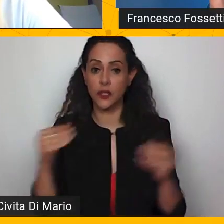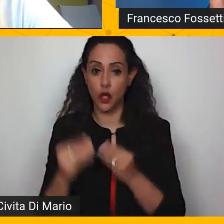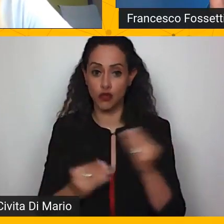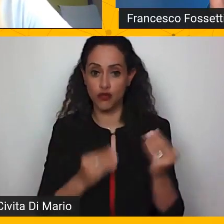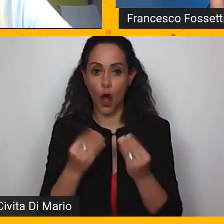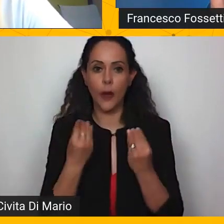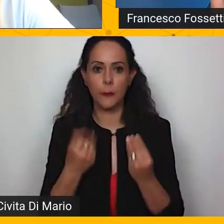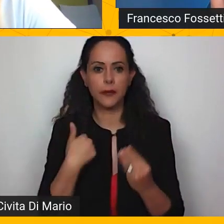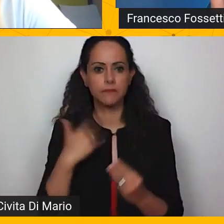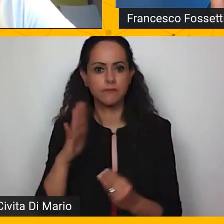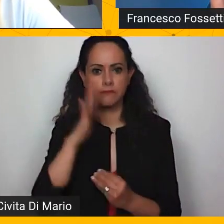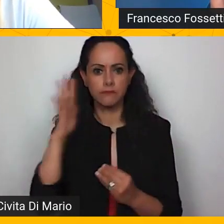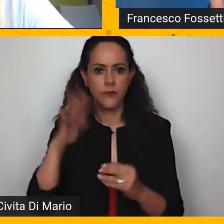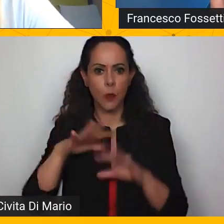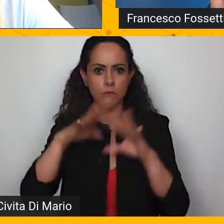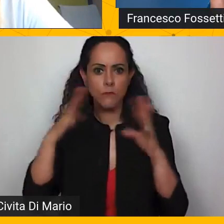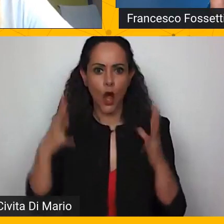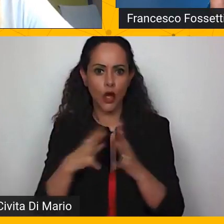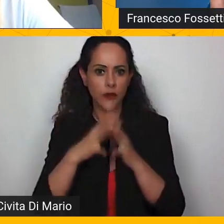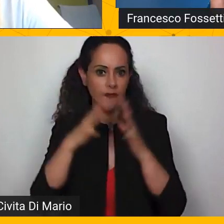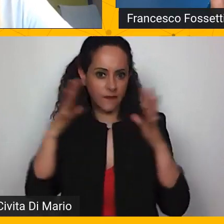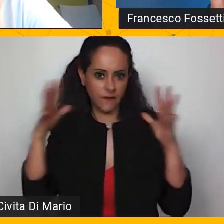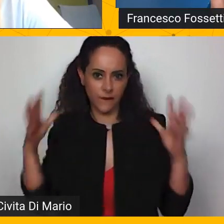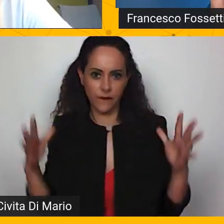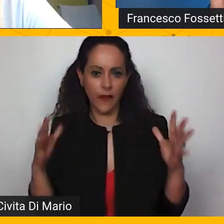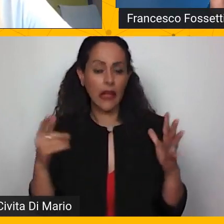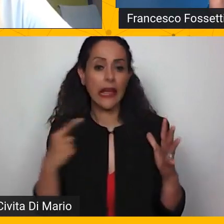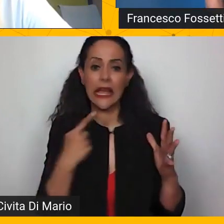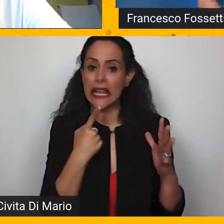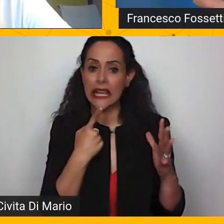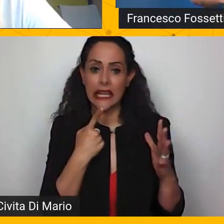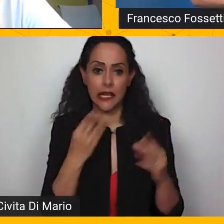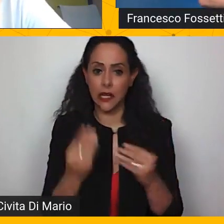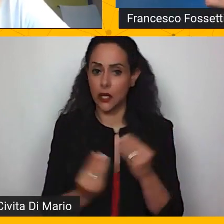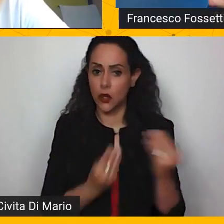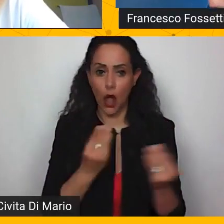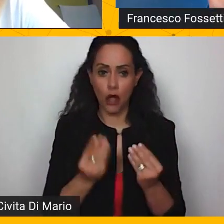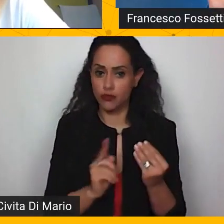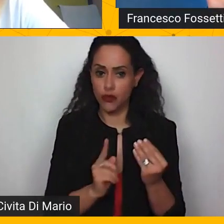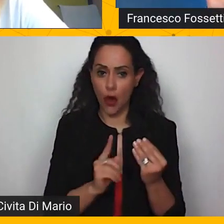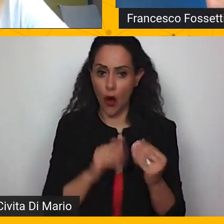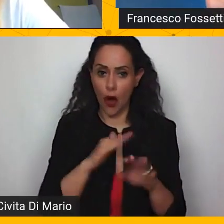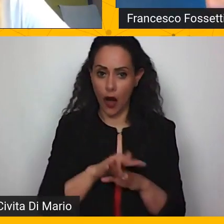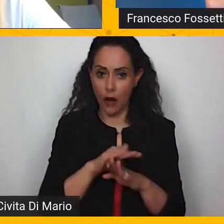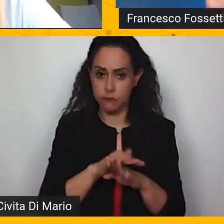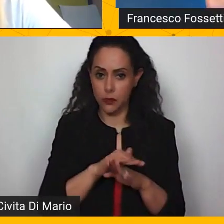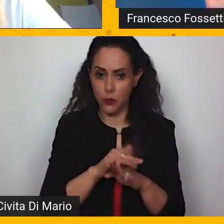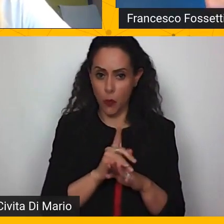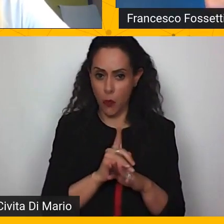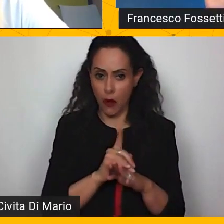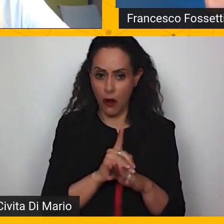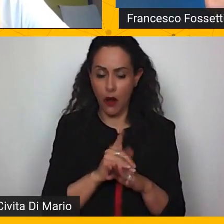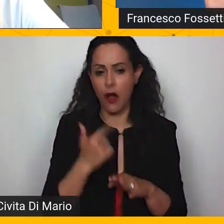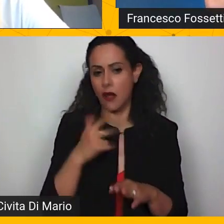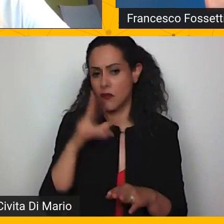molto vasto e a chi magari mh